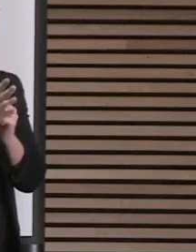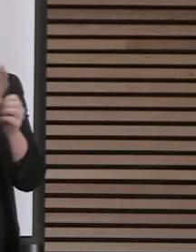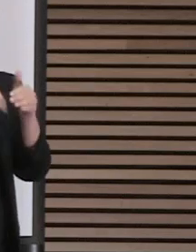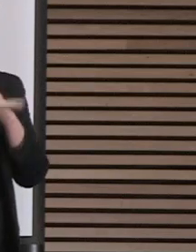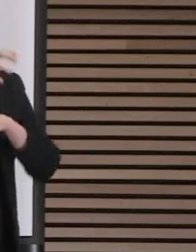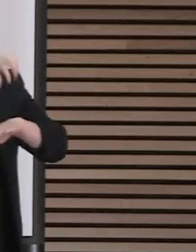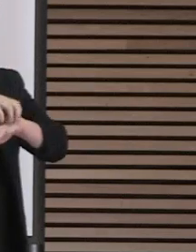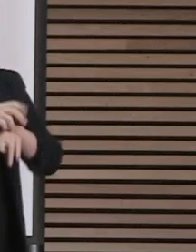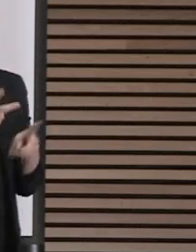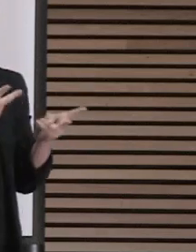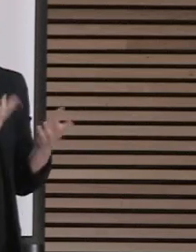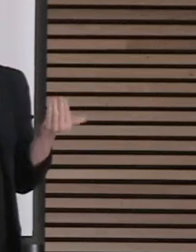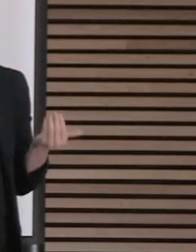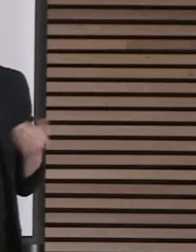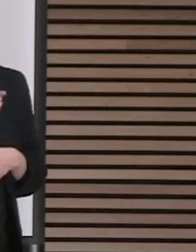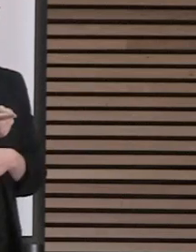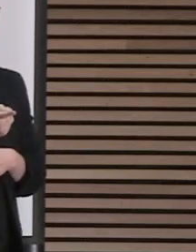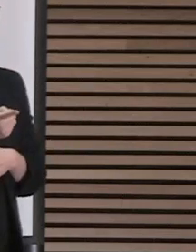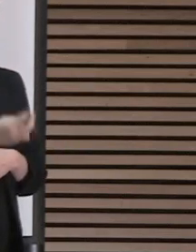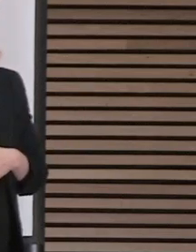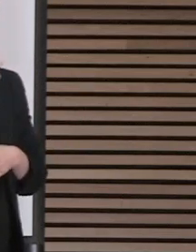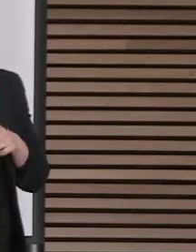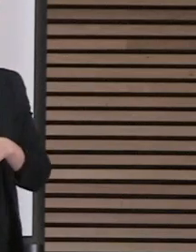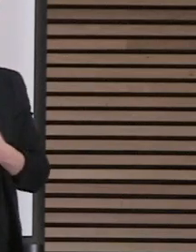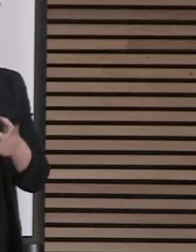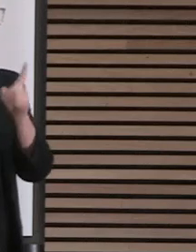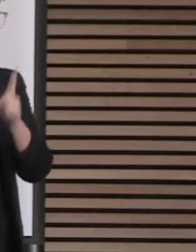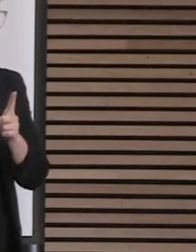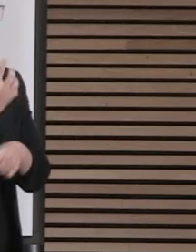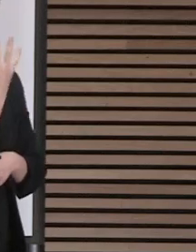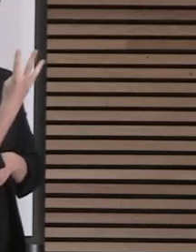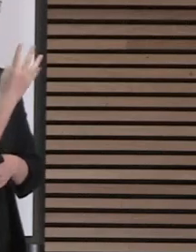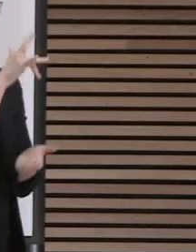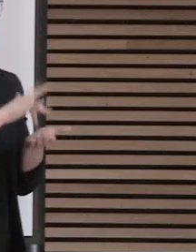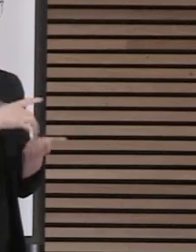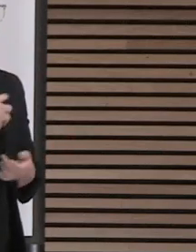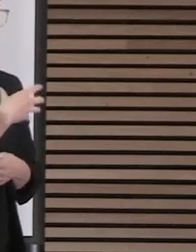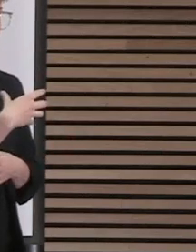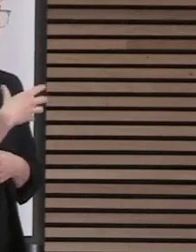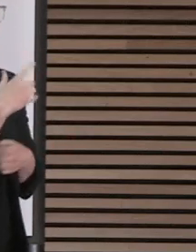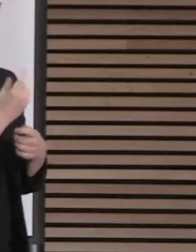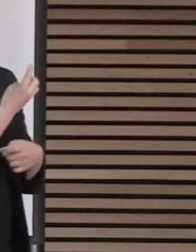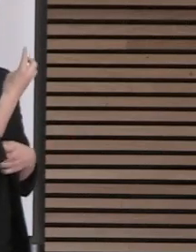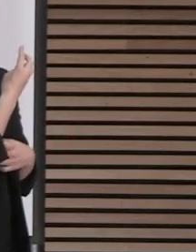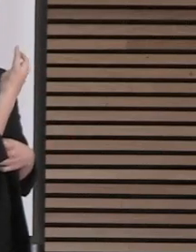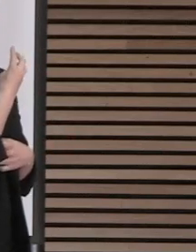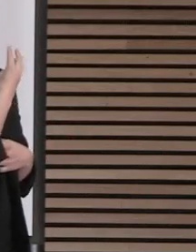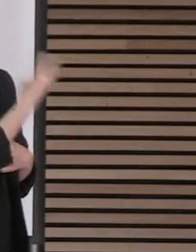whare. He 11 nga taangata kei te COVID-19 i te hohipera i